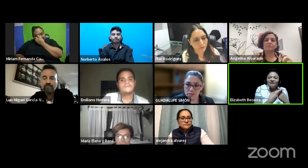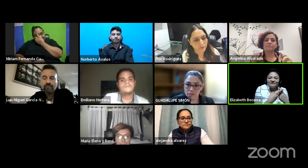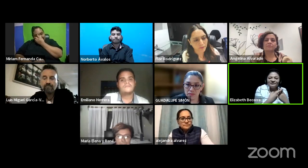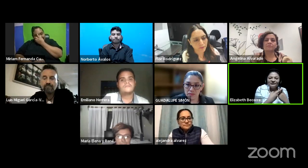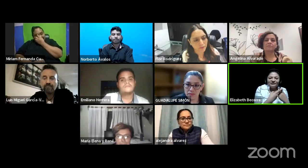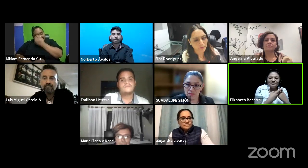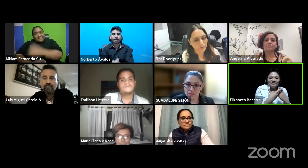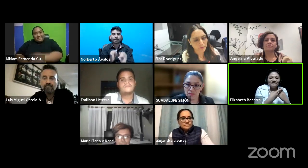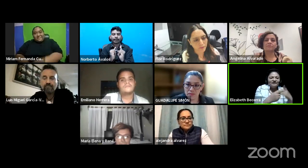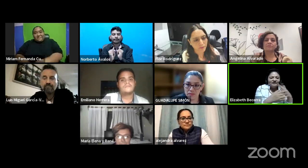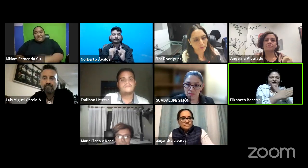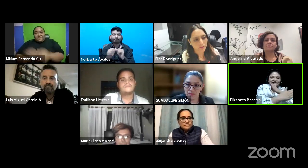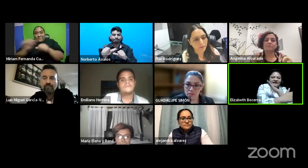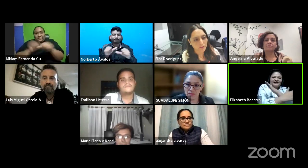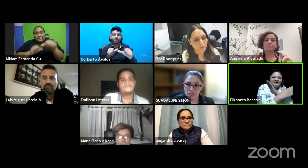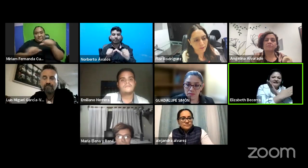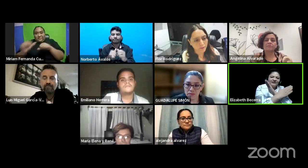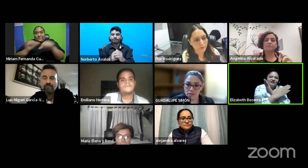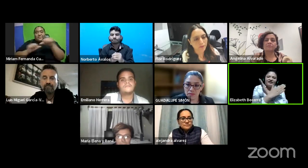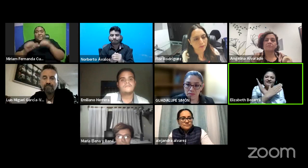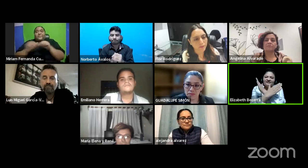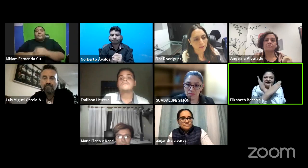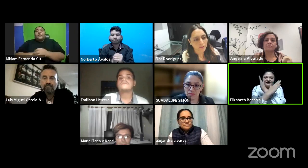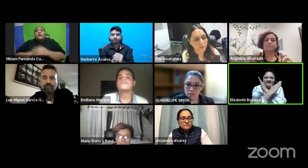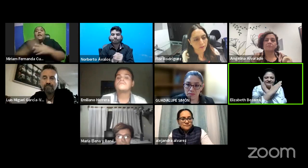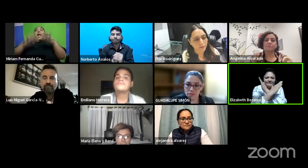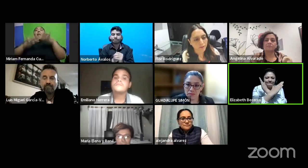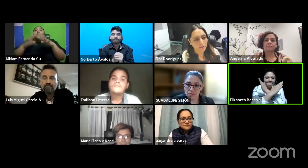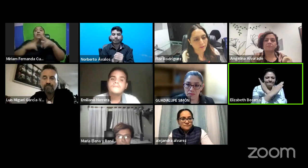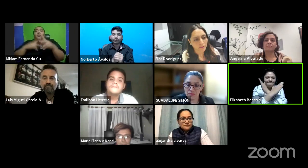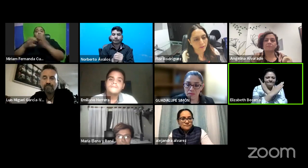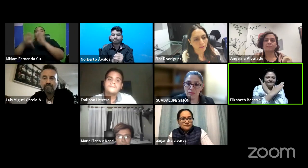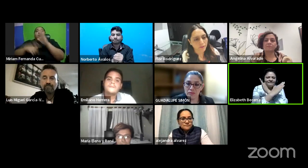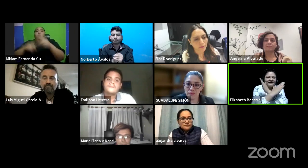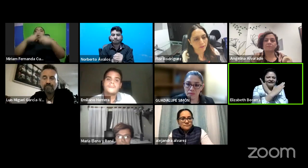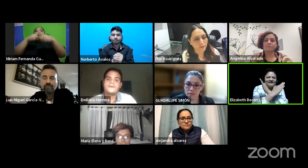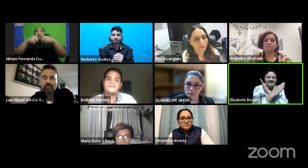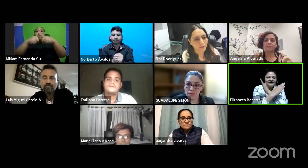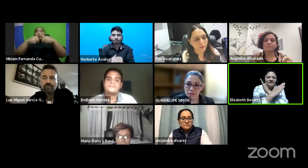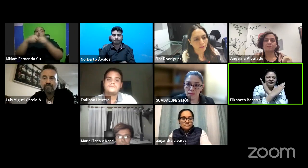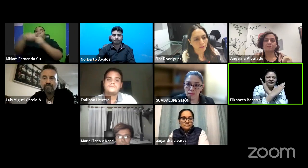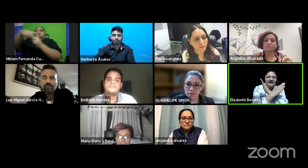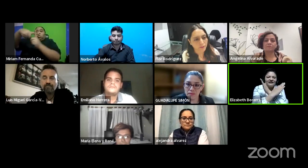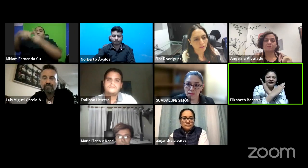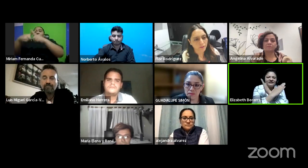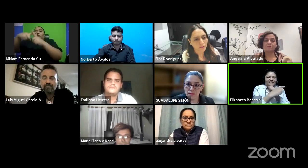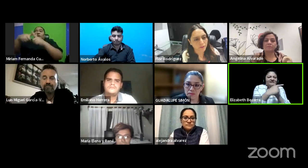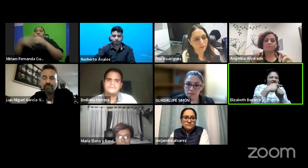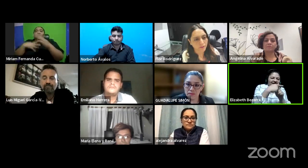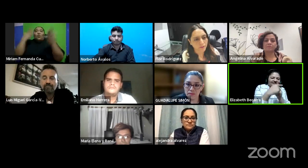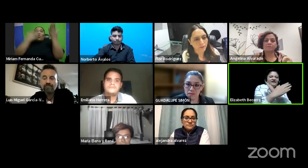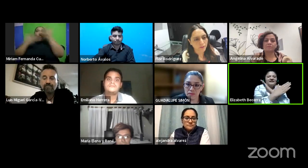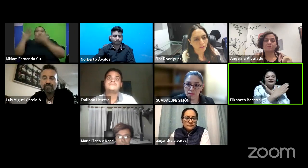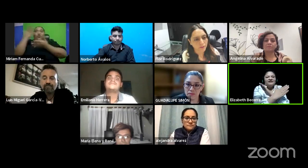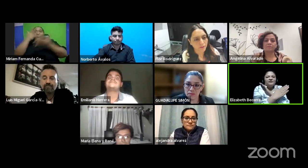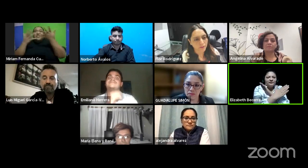entonces muchas veces cano, no está haciendo ndo la interpretación, pues se confunden mucho. Los chicos mucho los chicos sordos y llegan a ser mejor